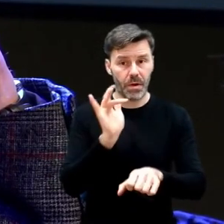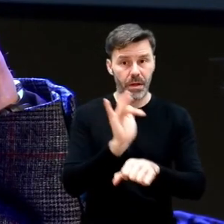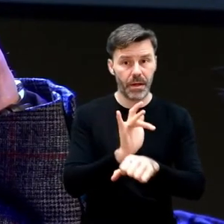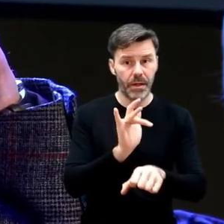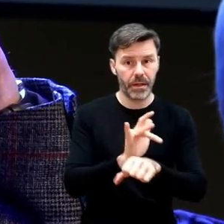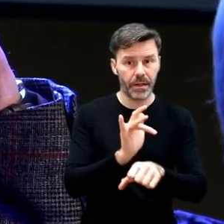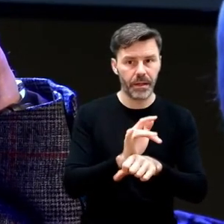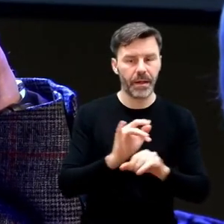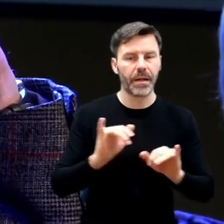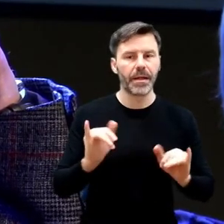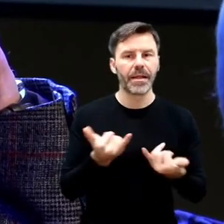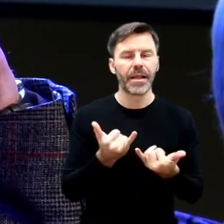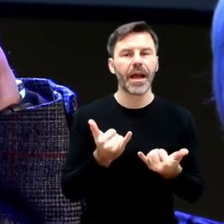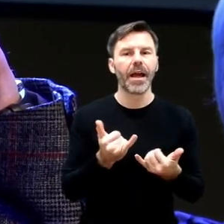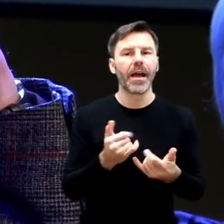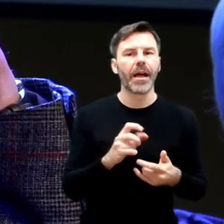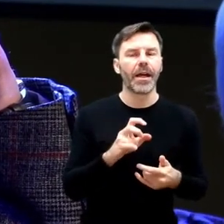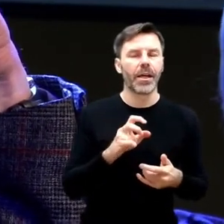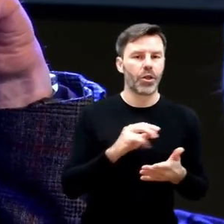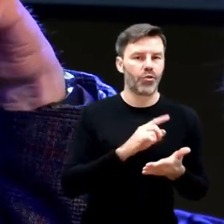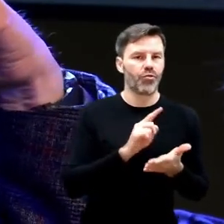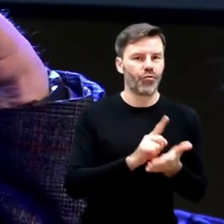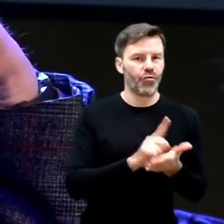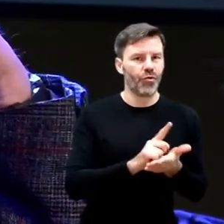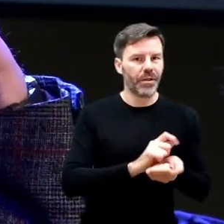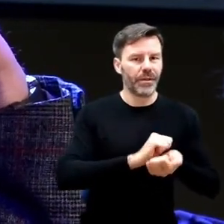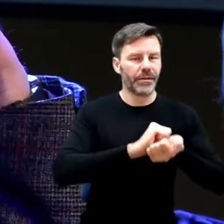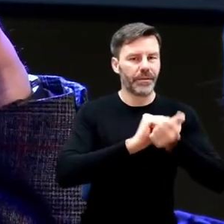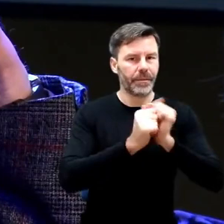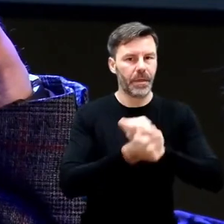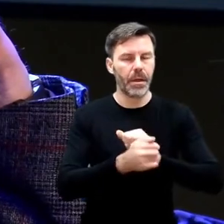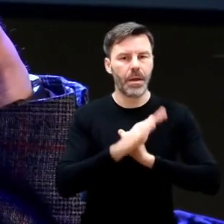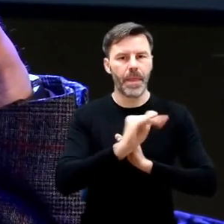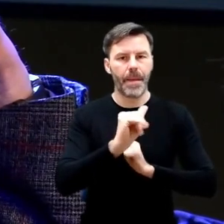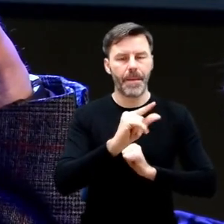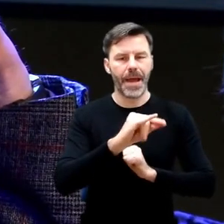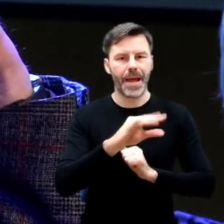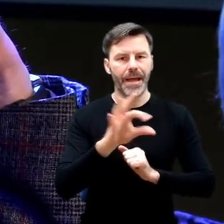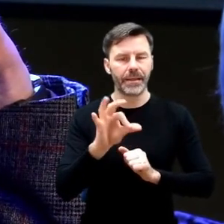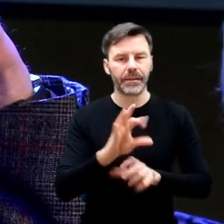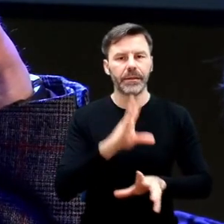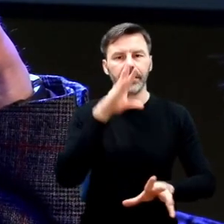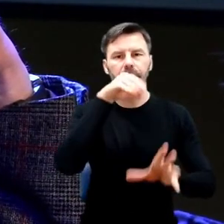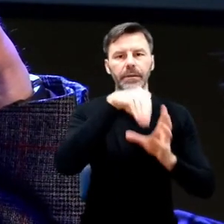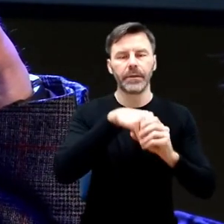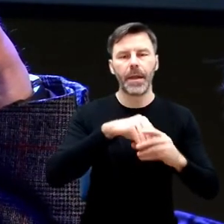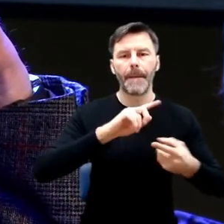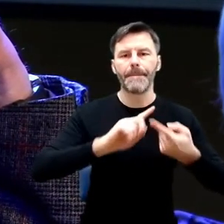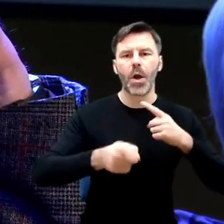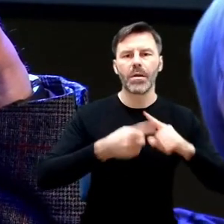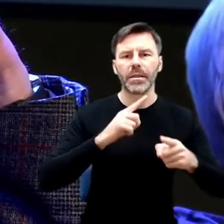chociaż TBSy akurat wcale, w całej swojej masie, nie prowadzą polityki maksymalizacji czynszów,